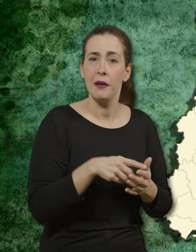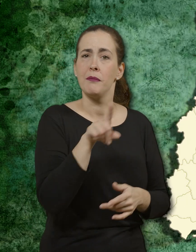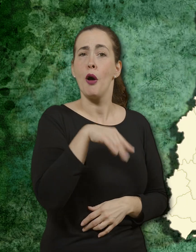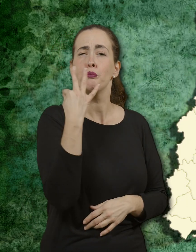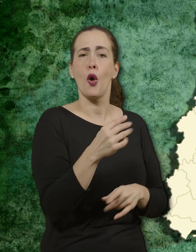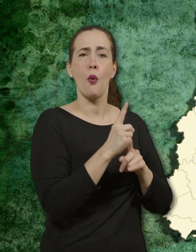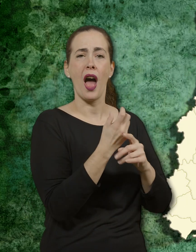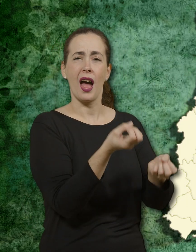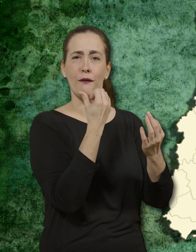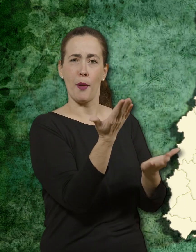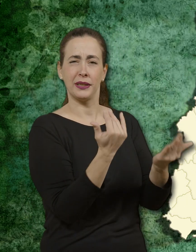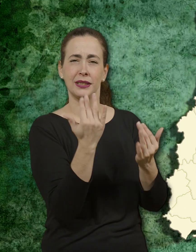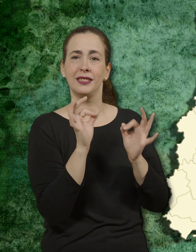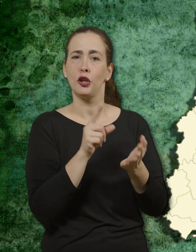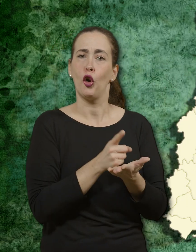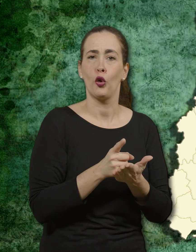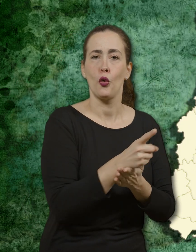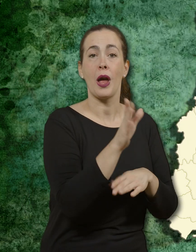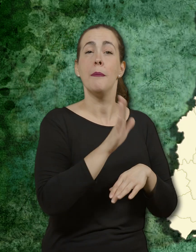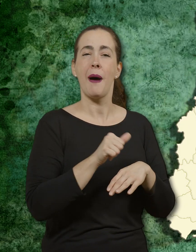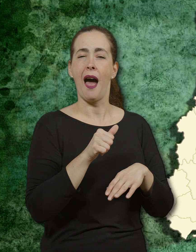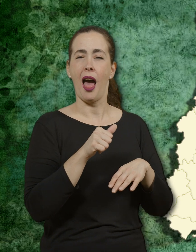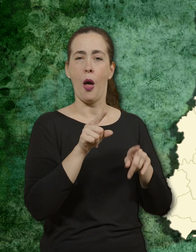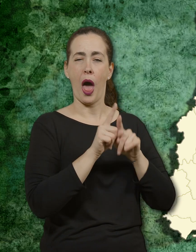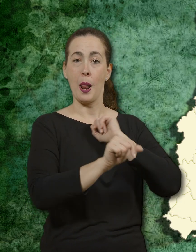i on podem obtenir tota la informació i rutes per endinsar-nos